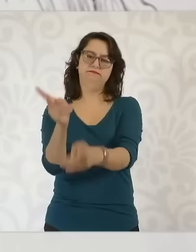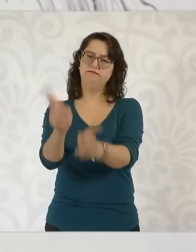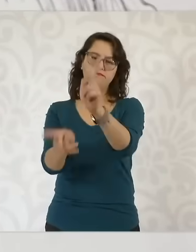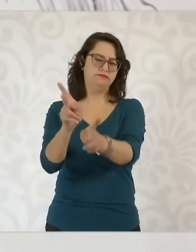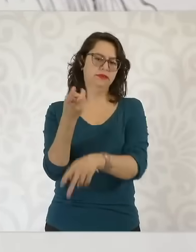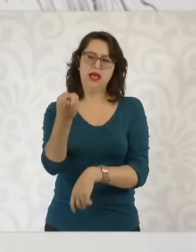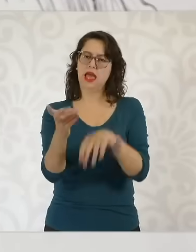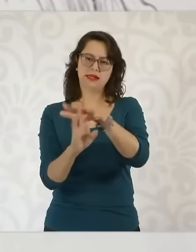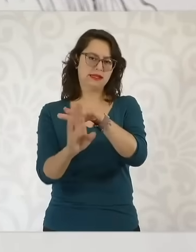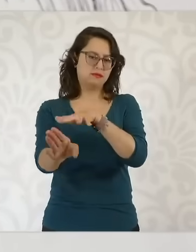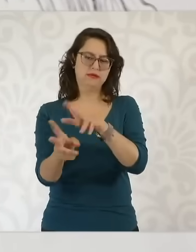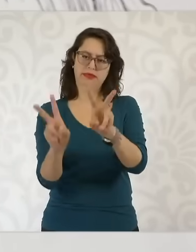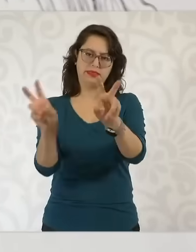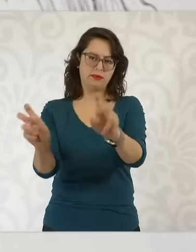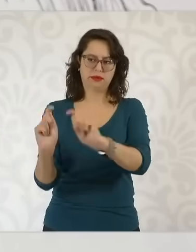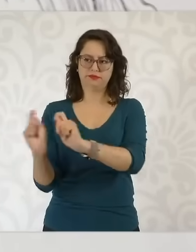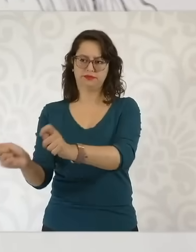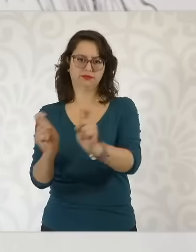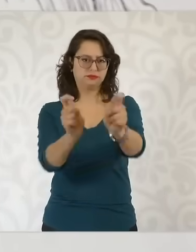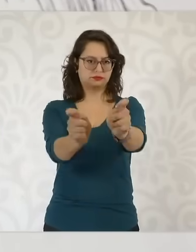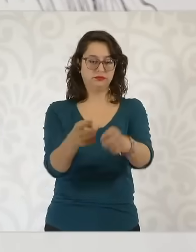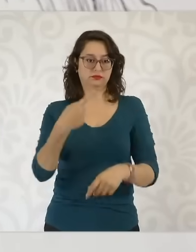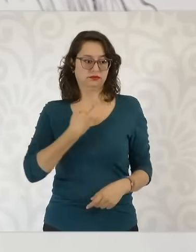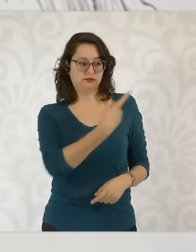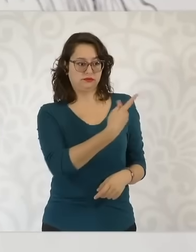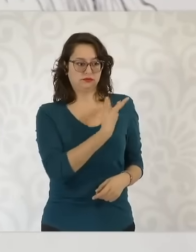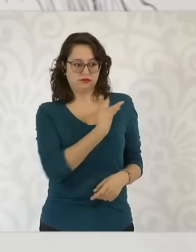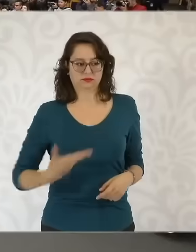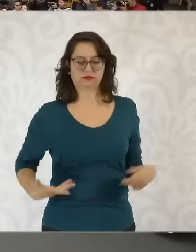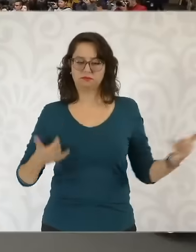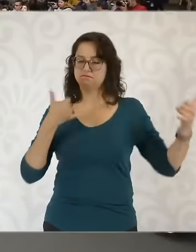es decir, es un tema que estamos tratando, pero en particular ese tema en esta llamada no se tocó.